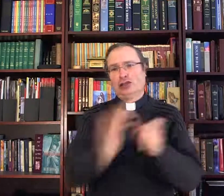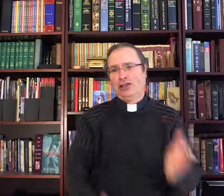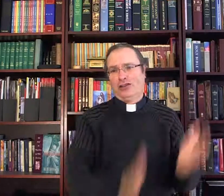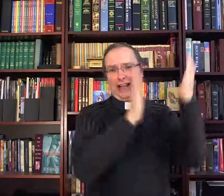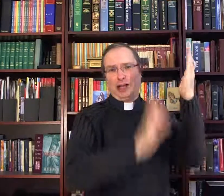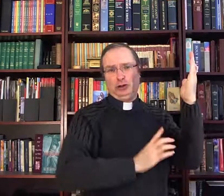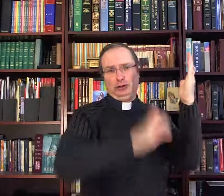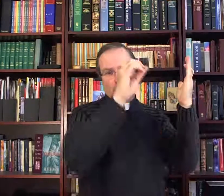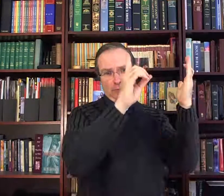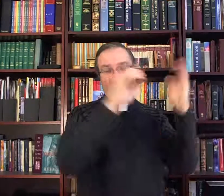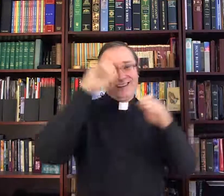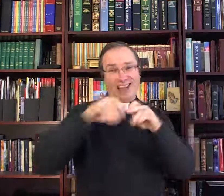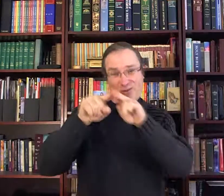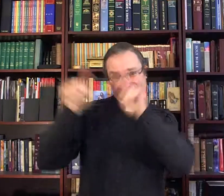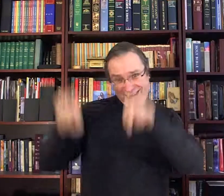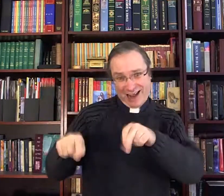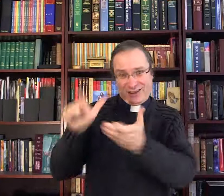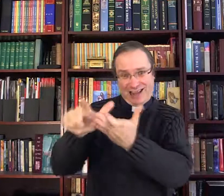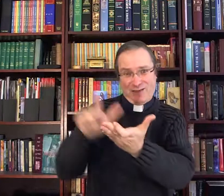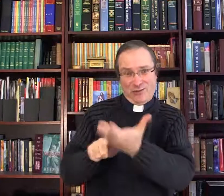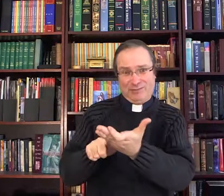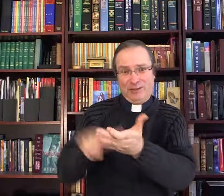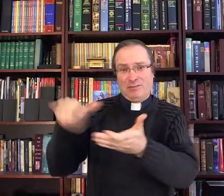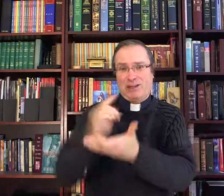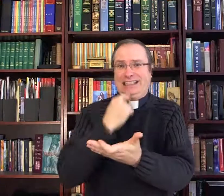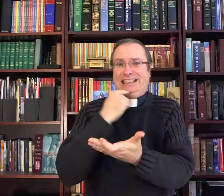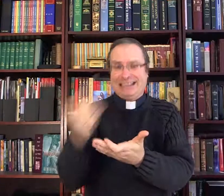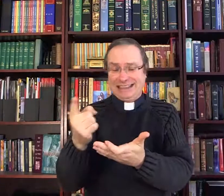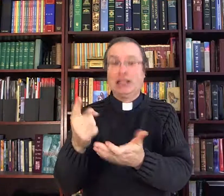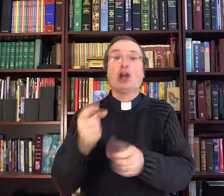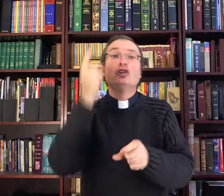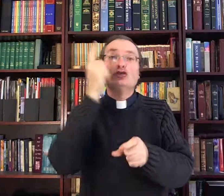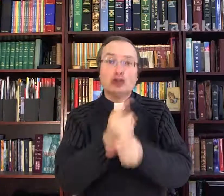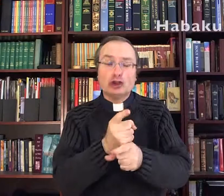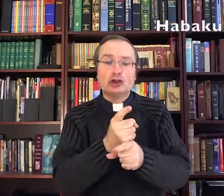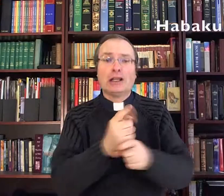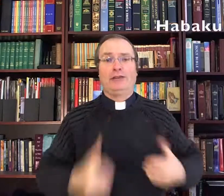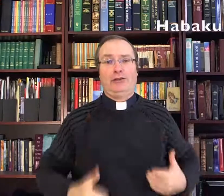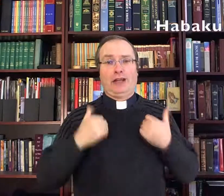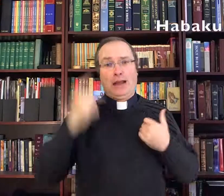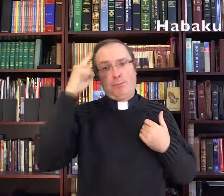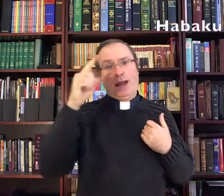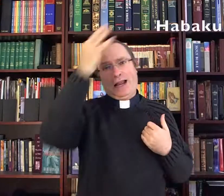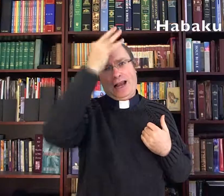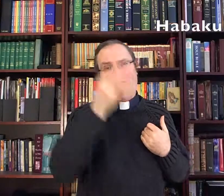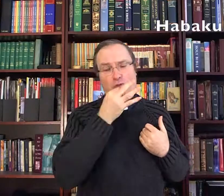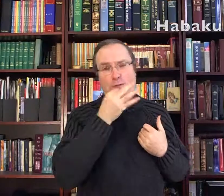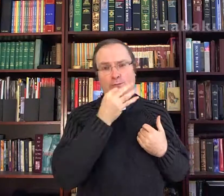devant Dieu dans le cadre de la loi, puisqu'il est dit: Le juste vivra par la foi.